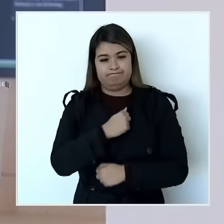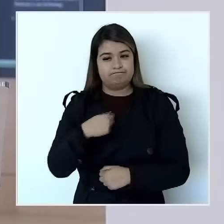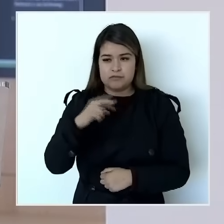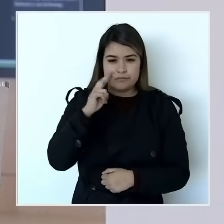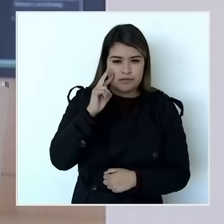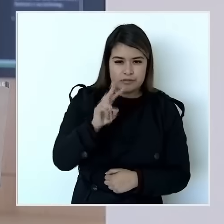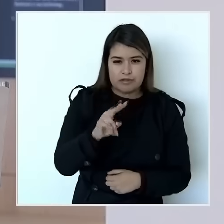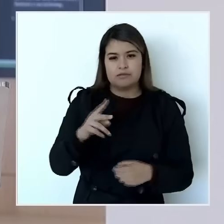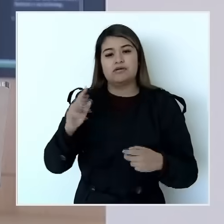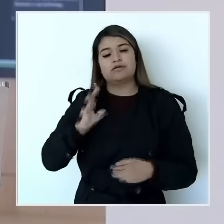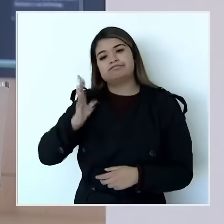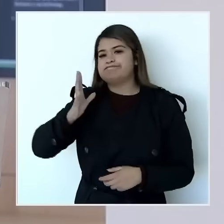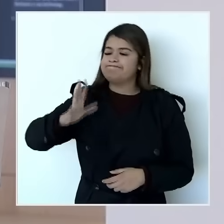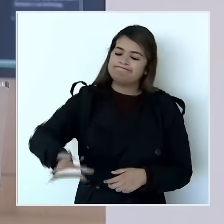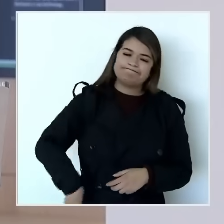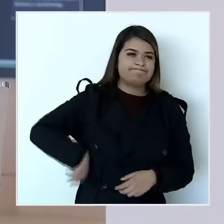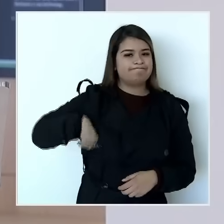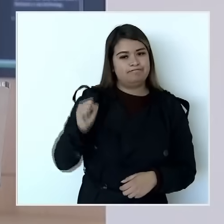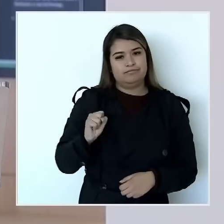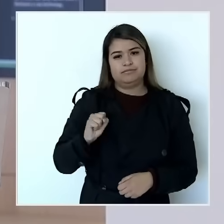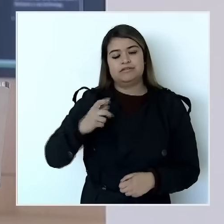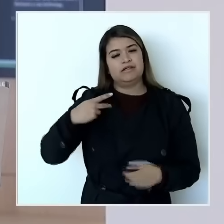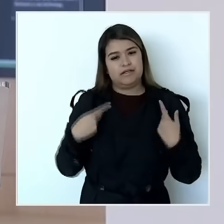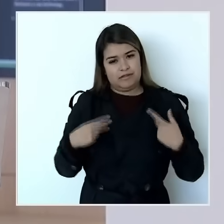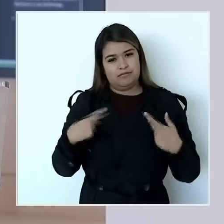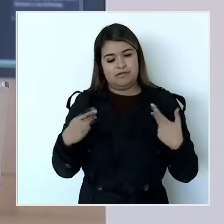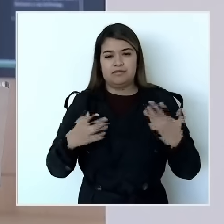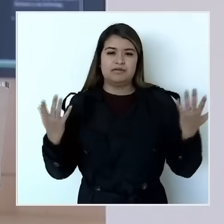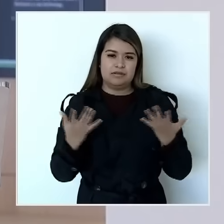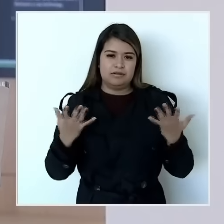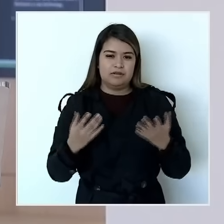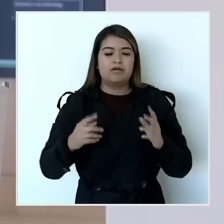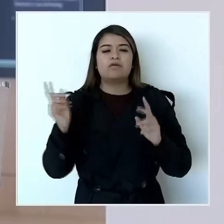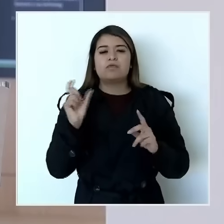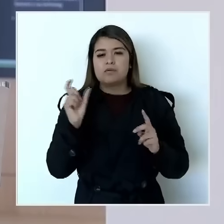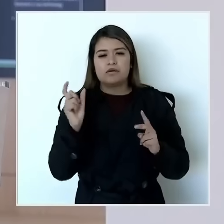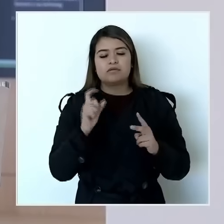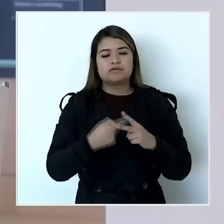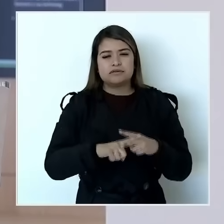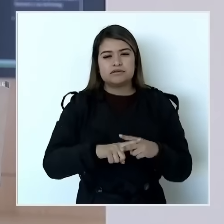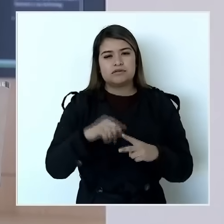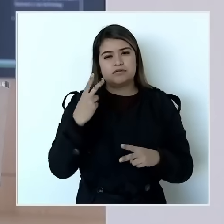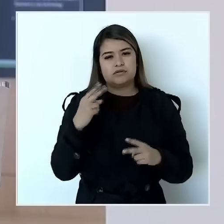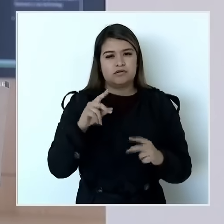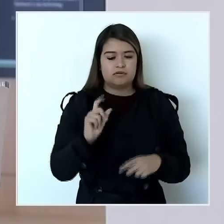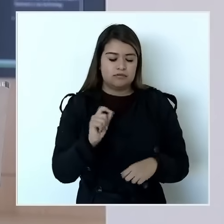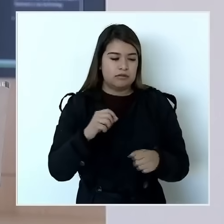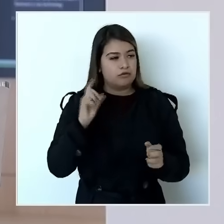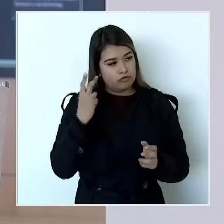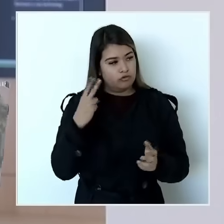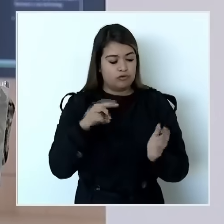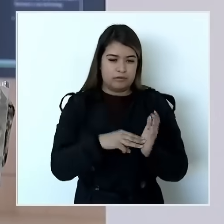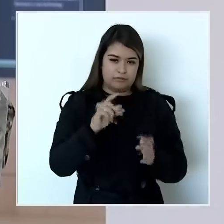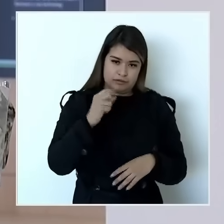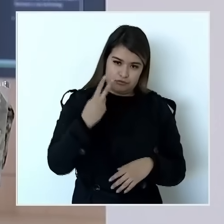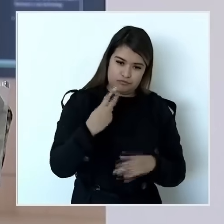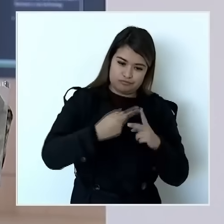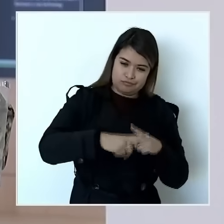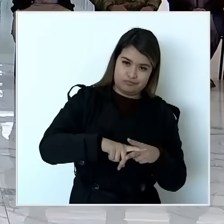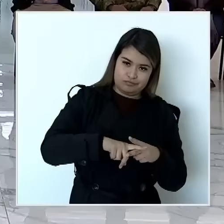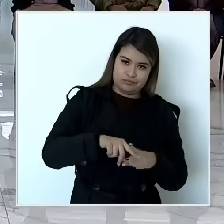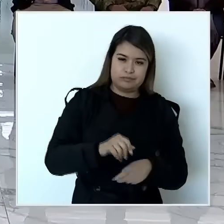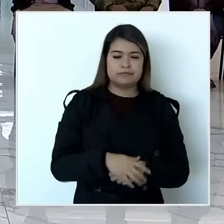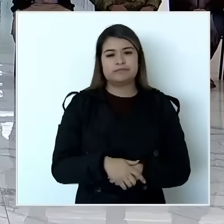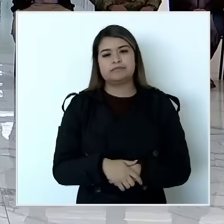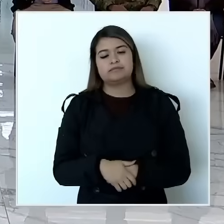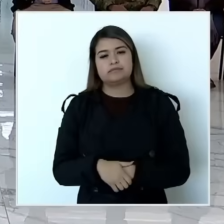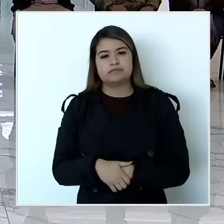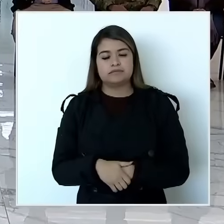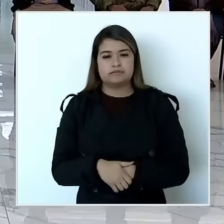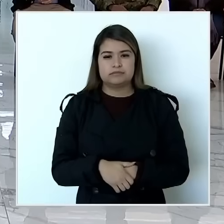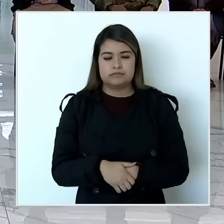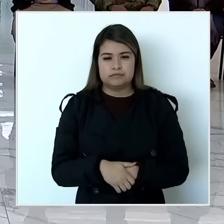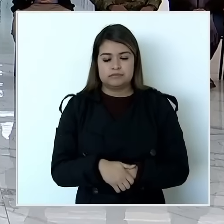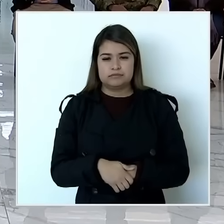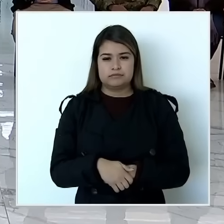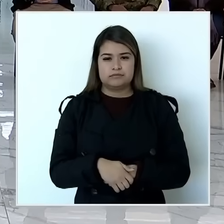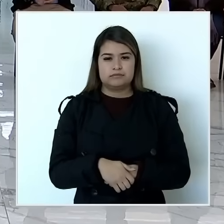esfuerzo al que nos sumamos a partir del año 2021 con importantes resultados entre los que destacan